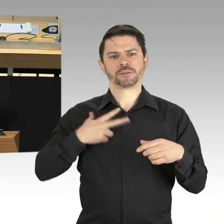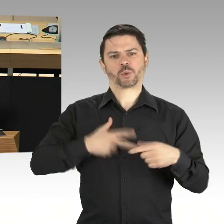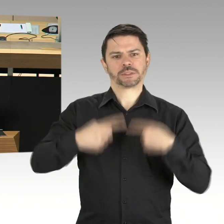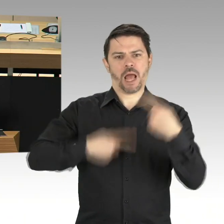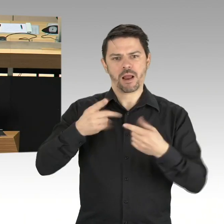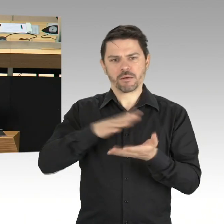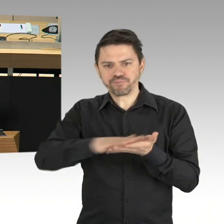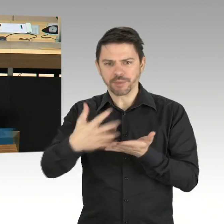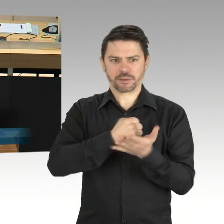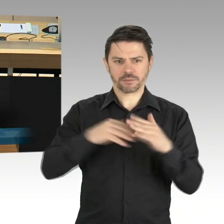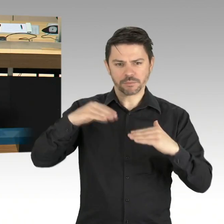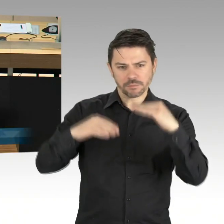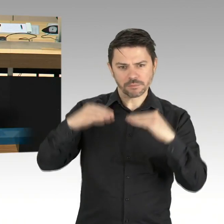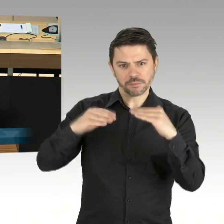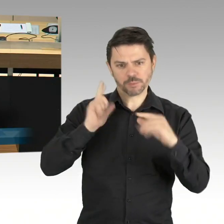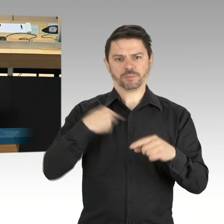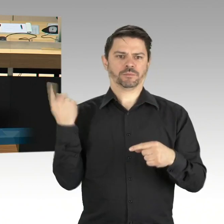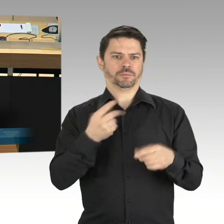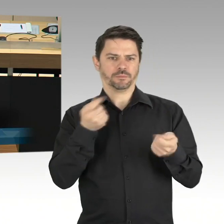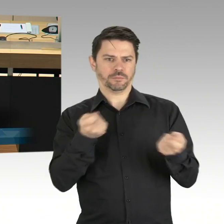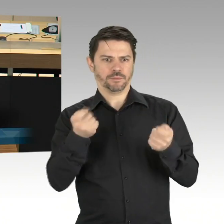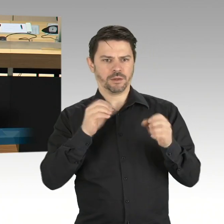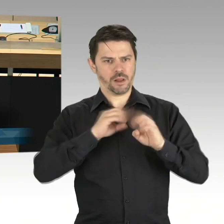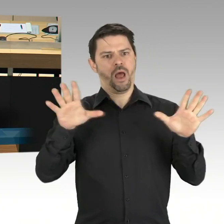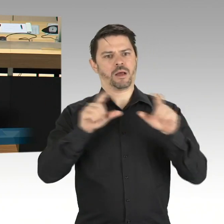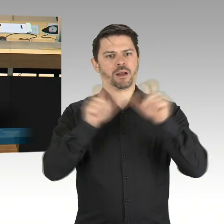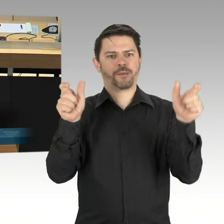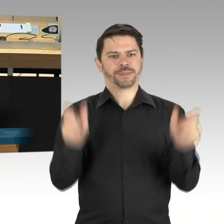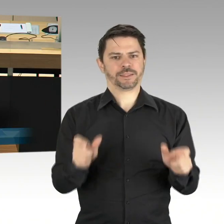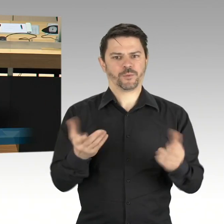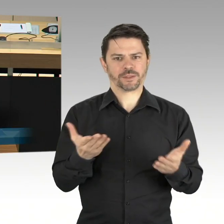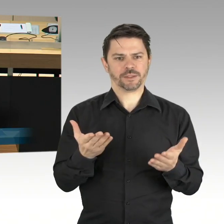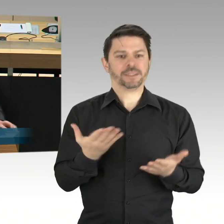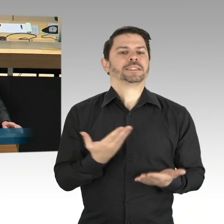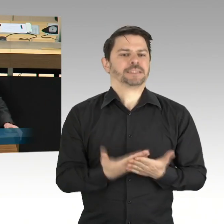(Zwischenrufe) Meine Damen und Herren, im Grundgesetz heißt es: